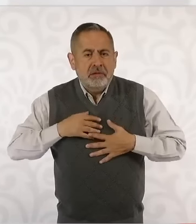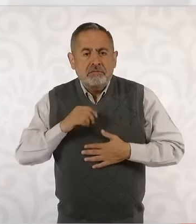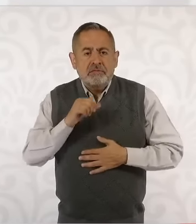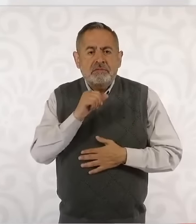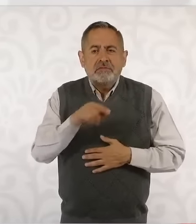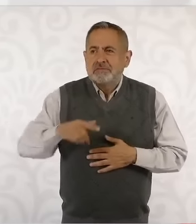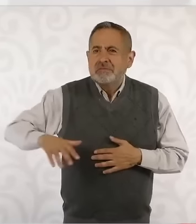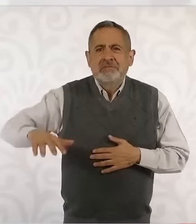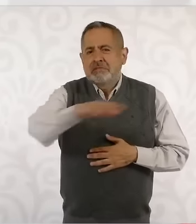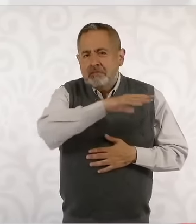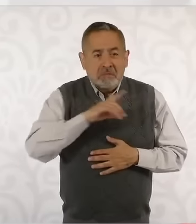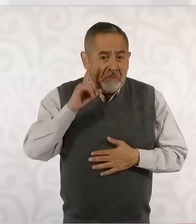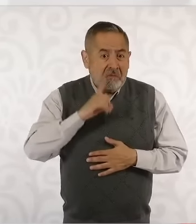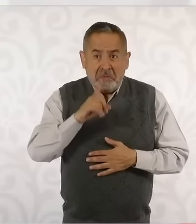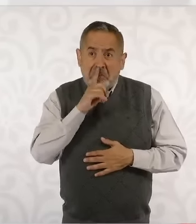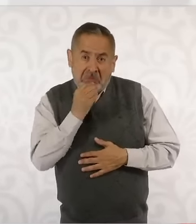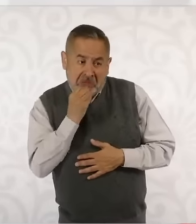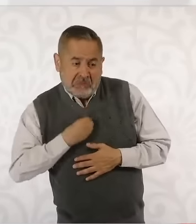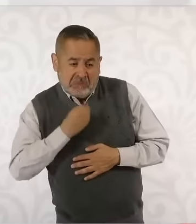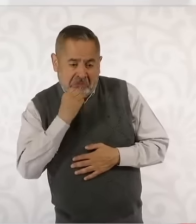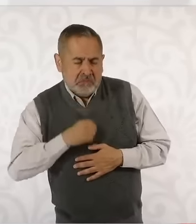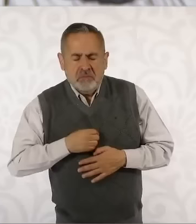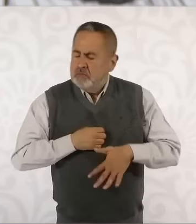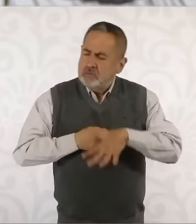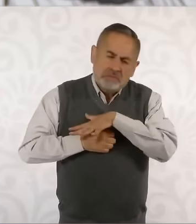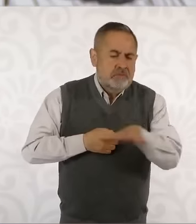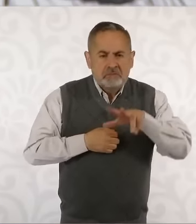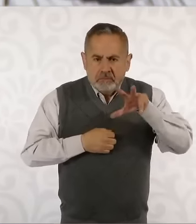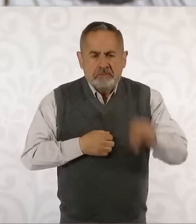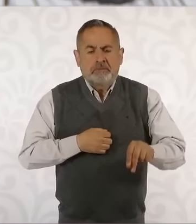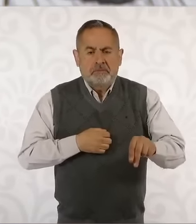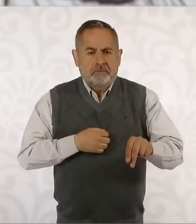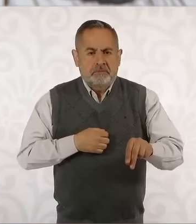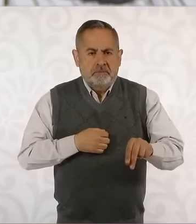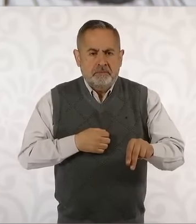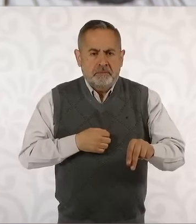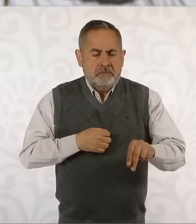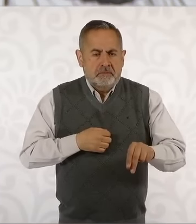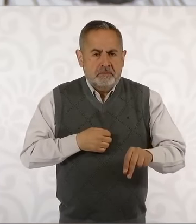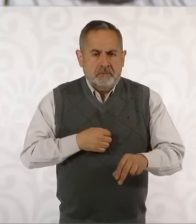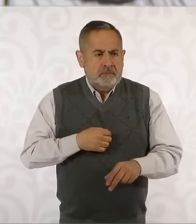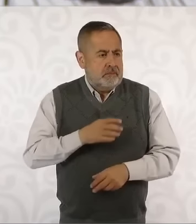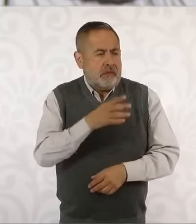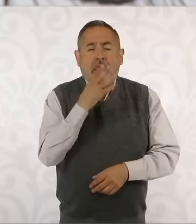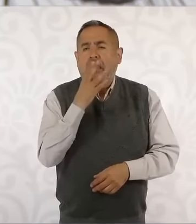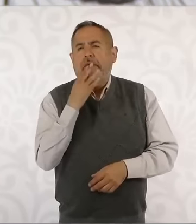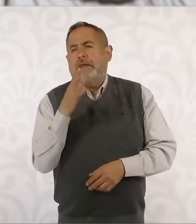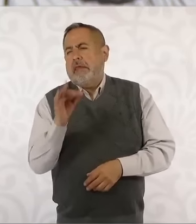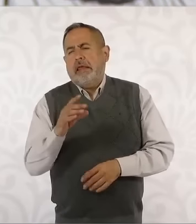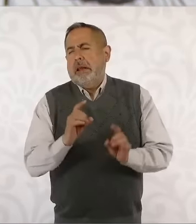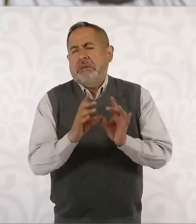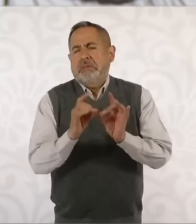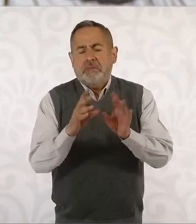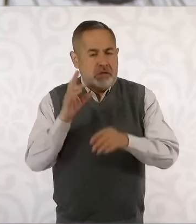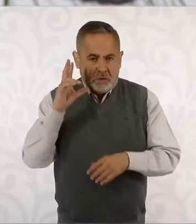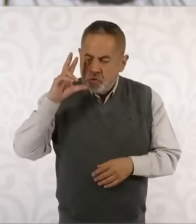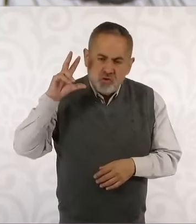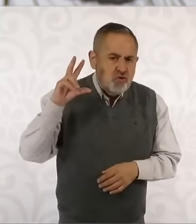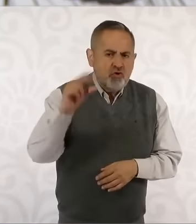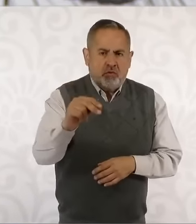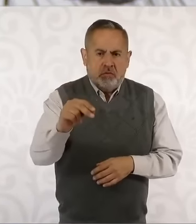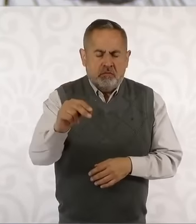que vivimos las mujeres en nuestro país. Entonces, no puede pasar como algo menor y no, repito,